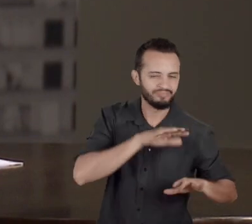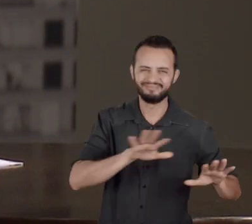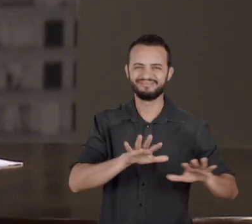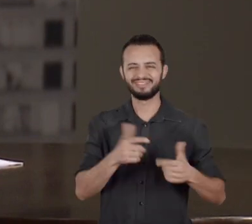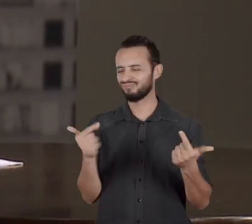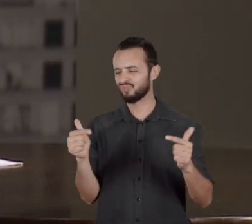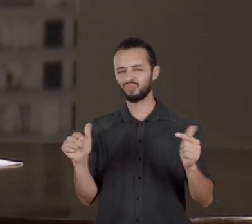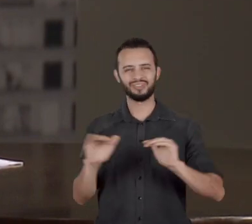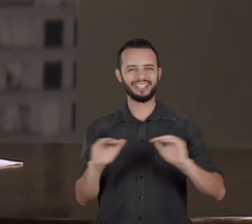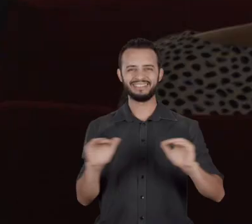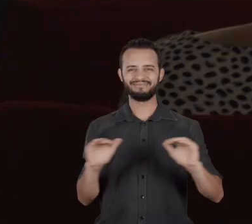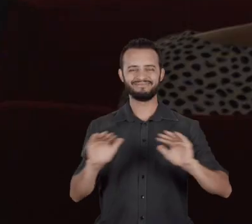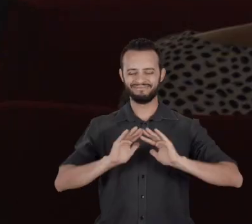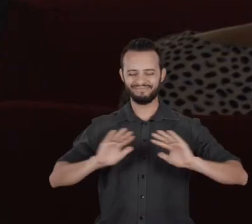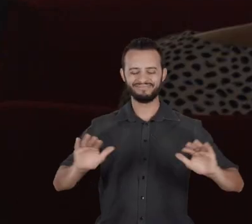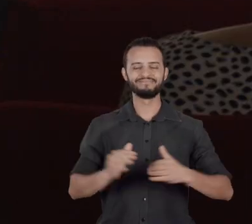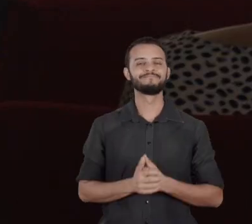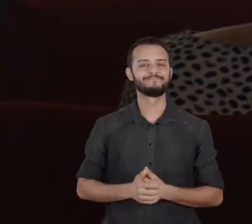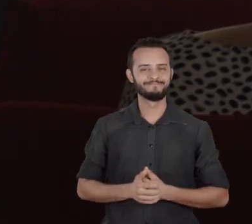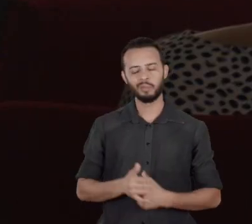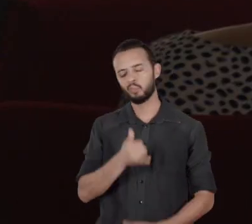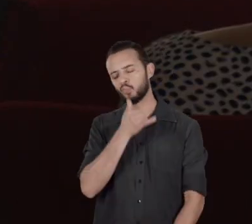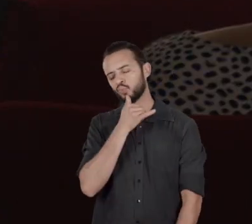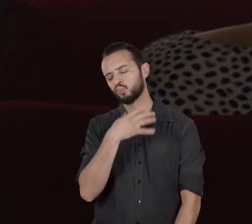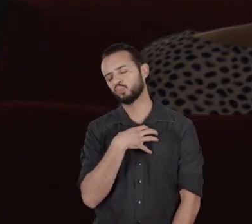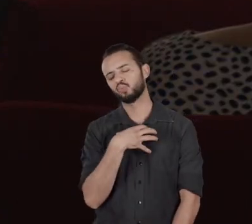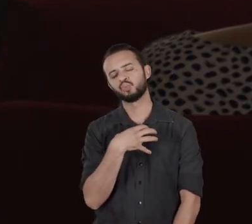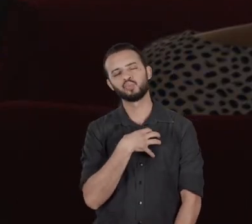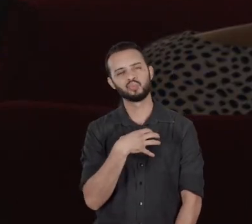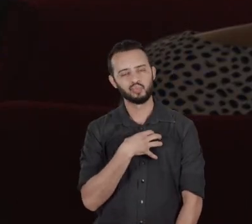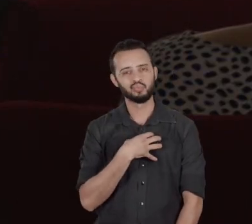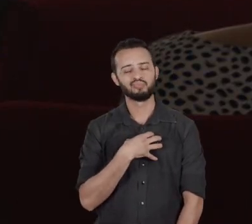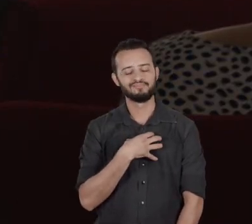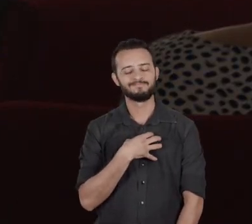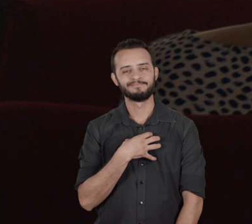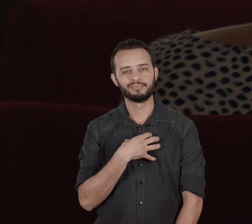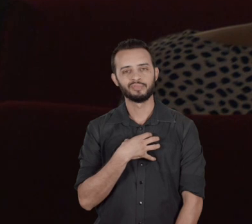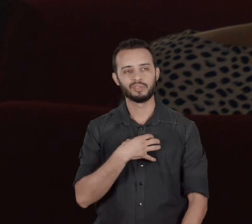Lamentavelmente isso é um fenômeno de todo o planeta, essa violência,